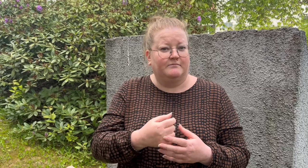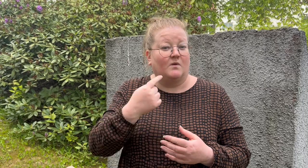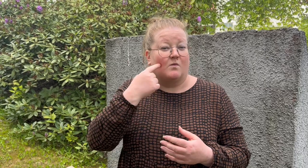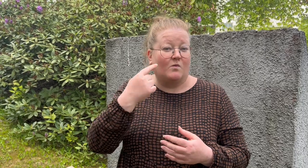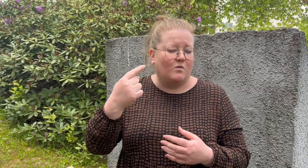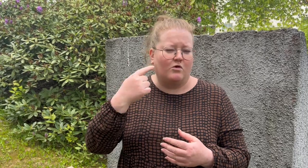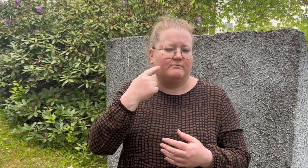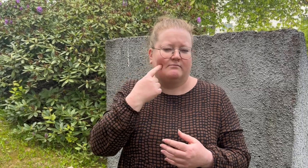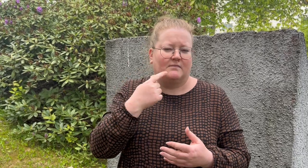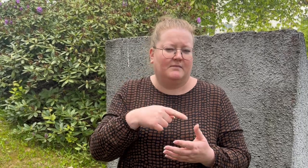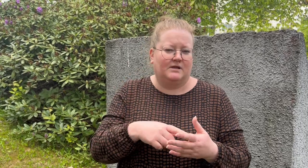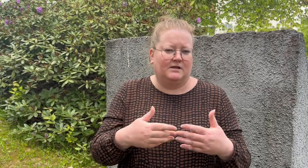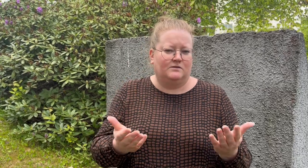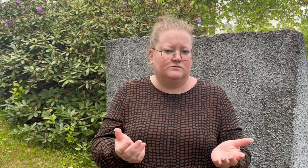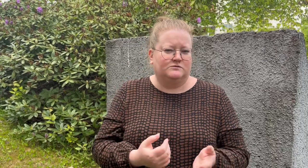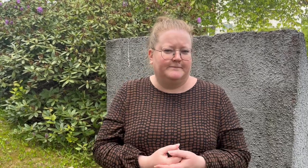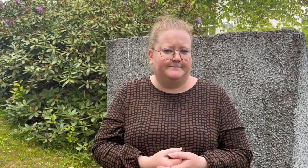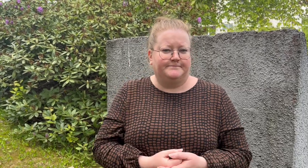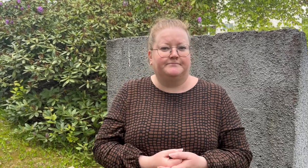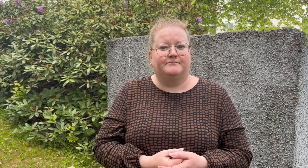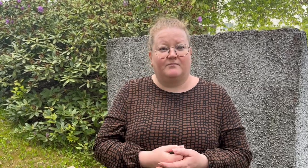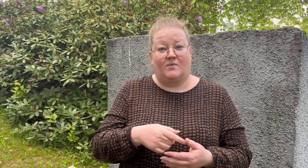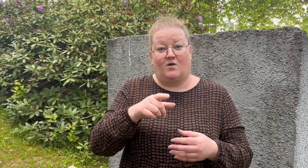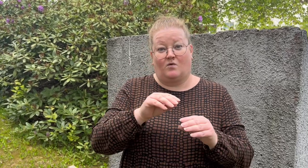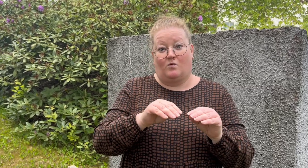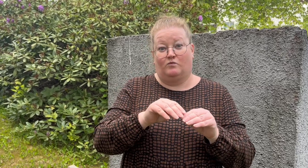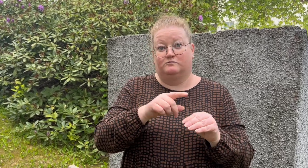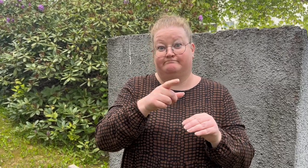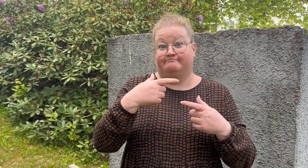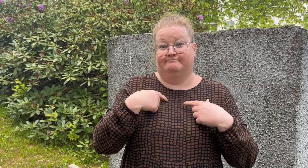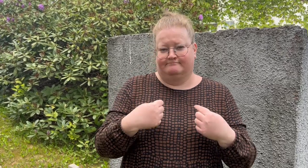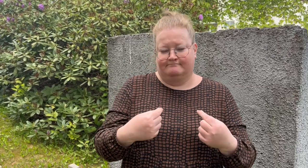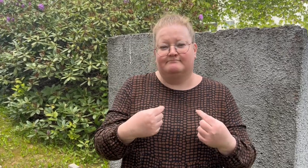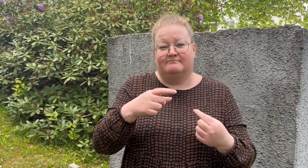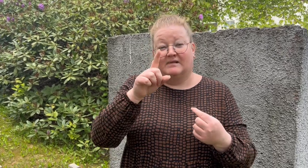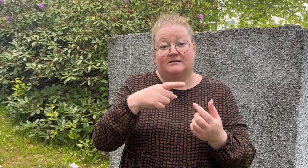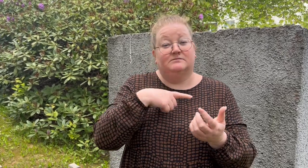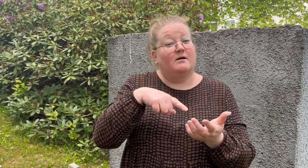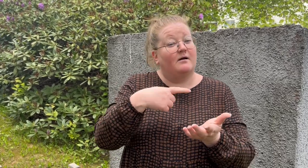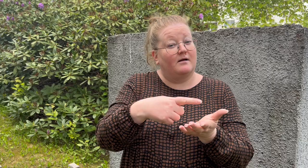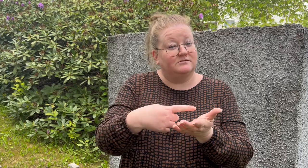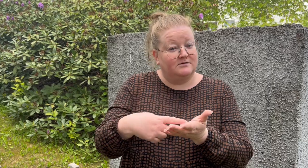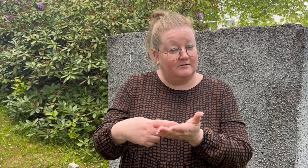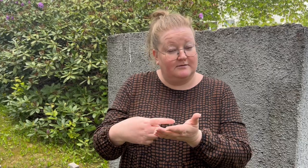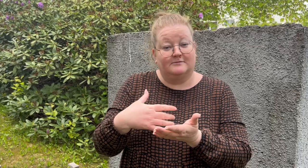Kuulolla ei ole merkitystä. Kaikki halukkaat haastatellaan ensin.